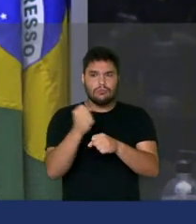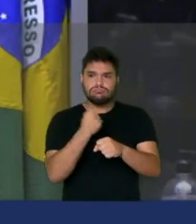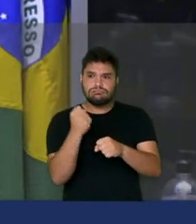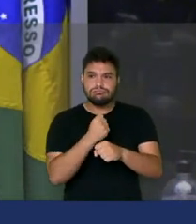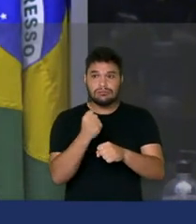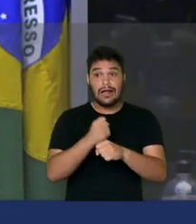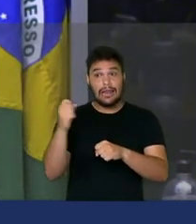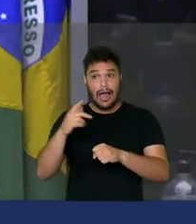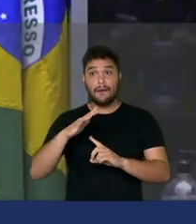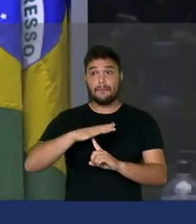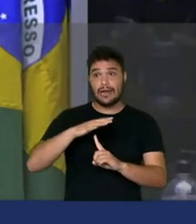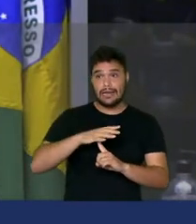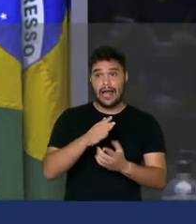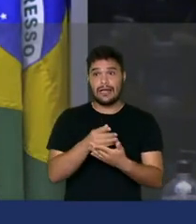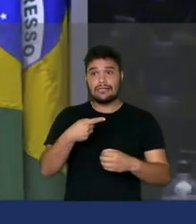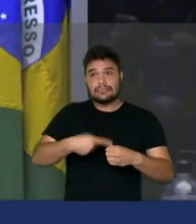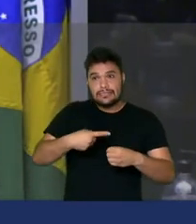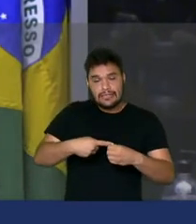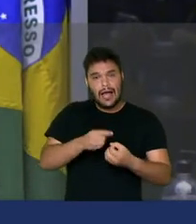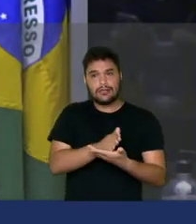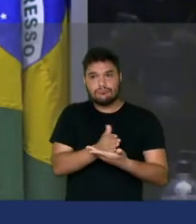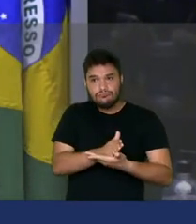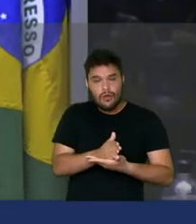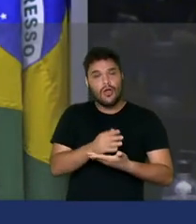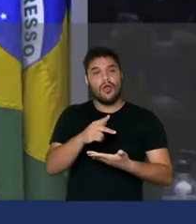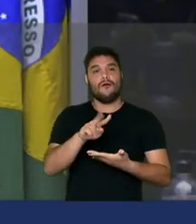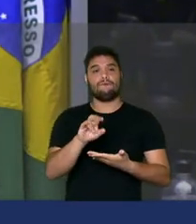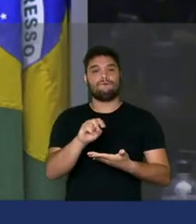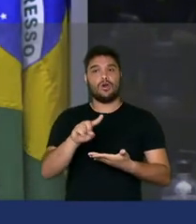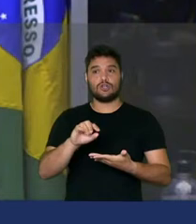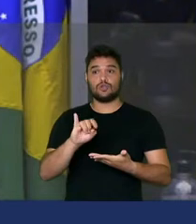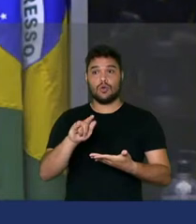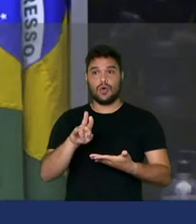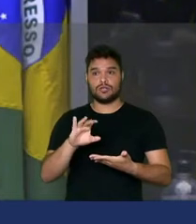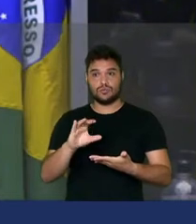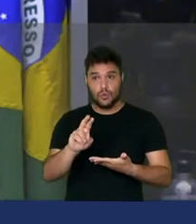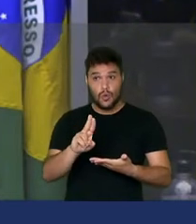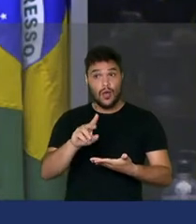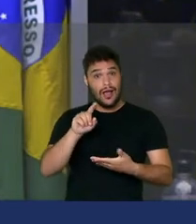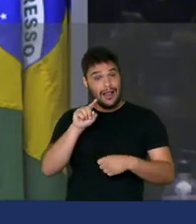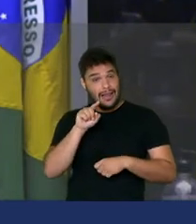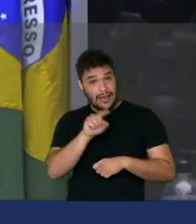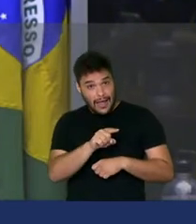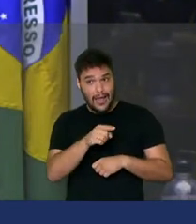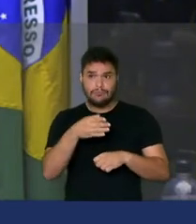PARANÁ , FRONTEIRA COM O PARAGUAI E A ARGENTINA. ELA SE TORNOU UM ORGULHO NACIONAL E